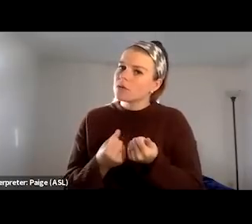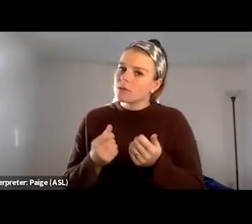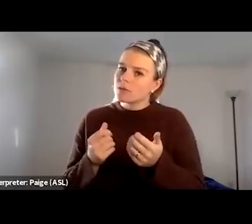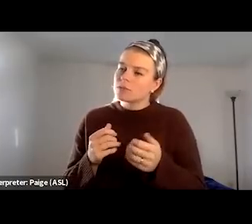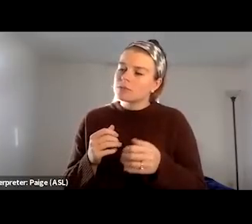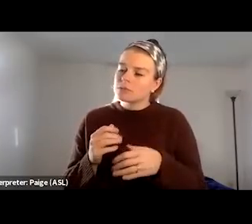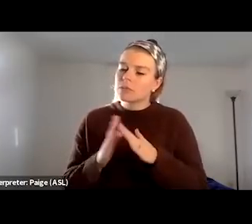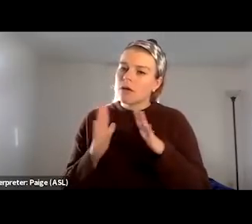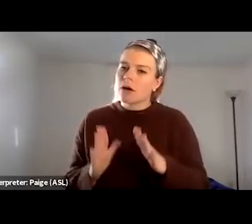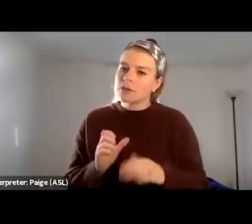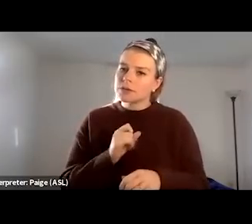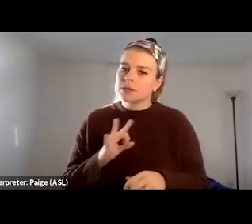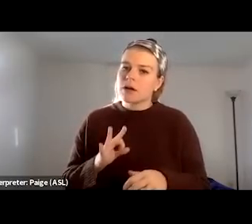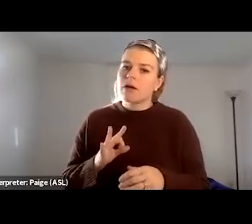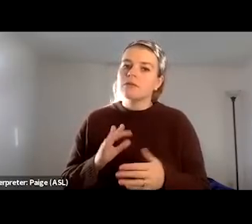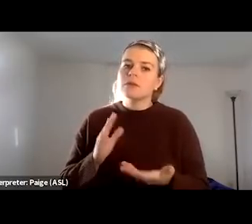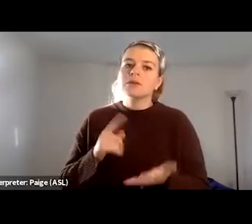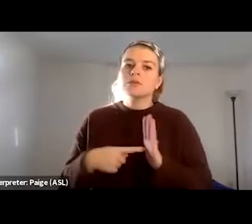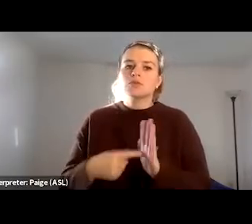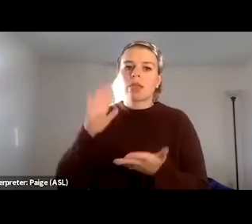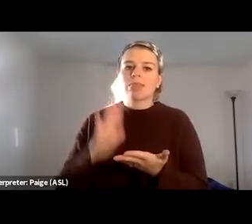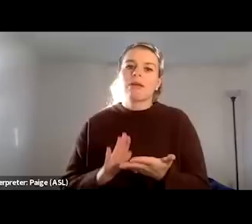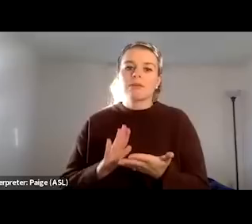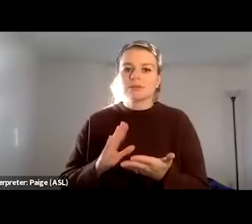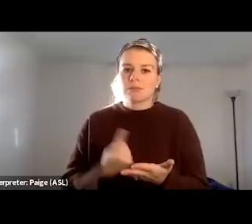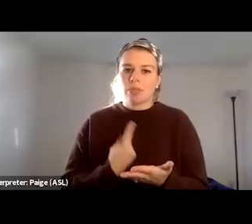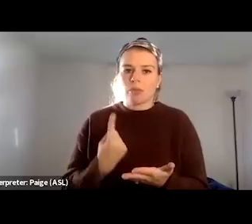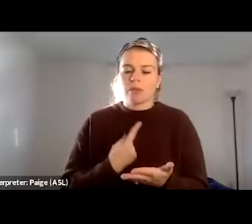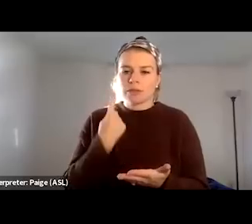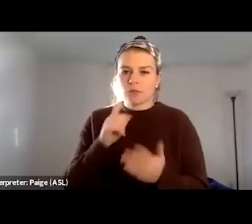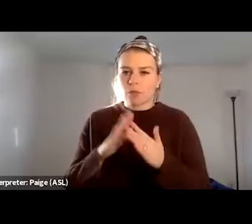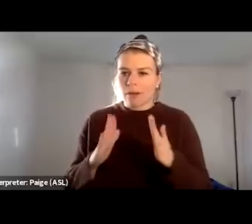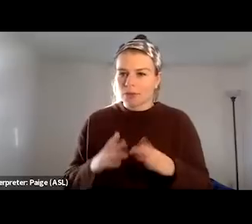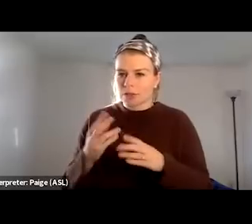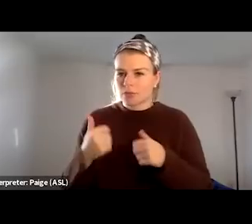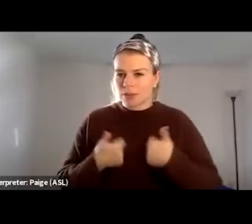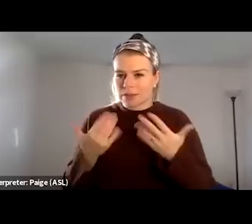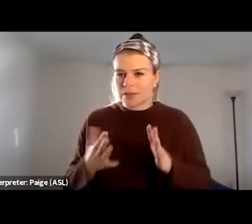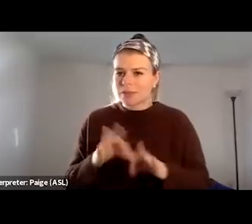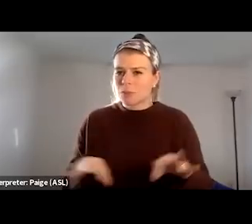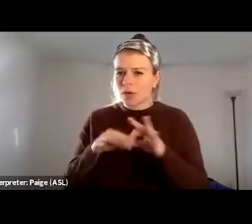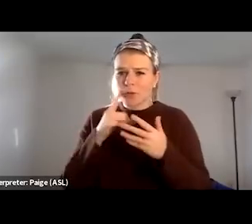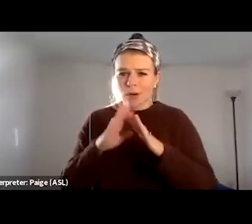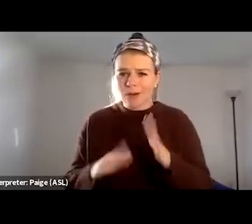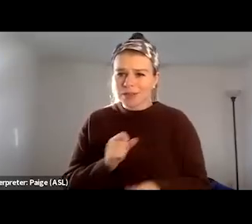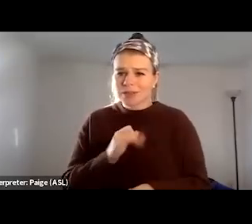está asociado con niveles más bajos de soledad entre los residentes de viviendas de apoyo. Es realmente importante que el personal de vivienda revise a las personas y trabaje con ellas